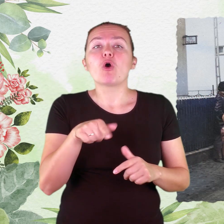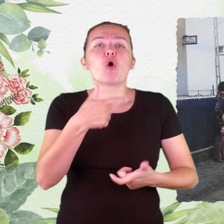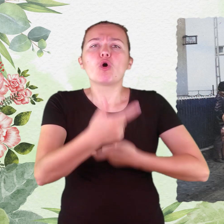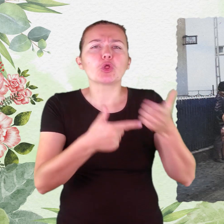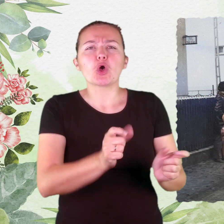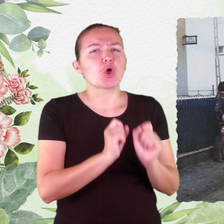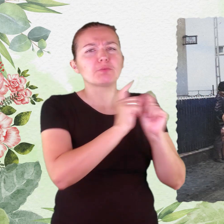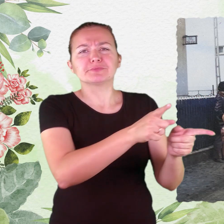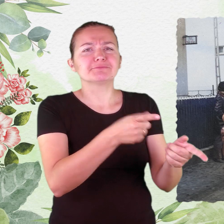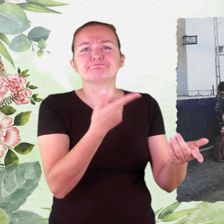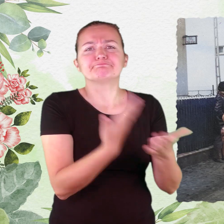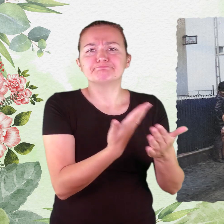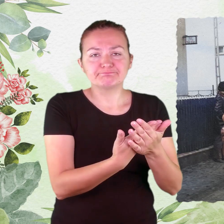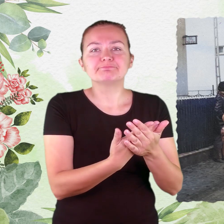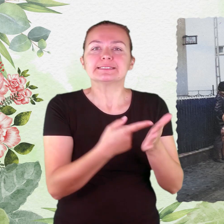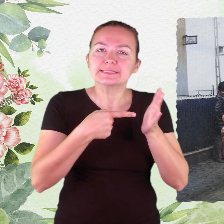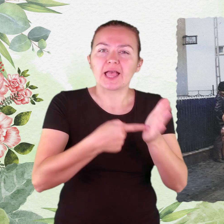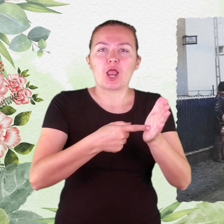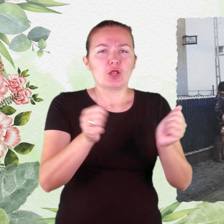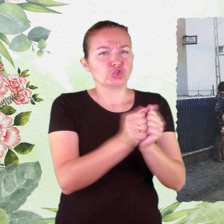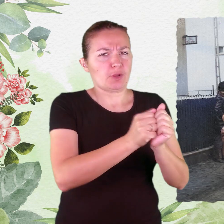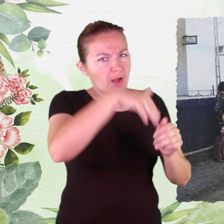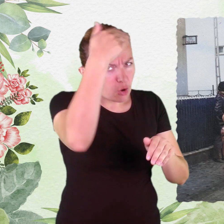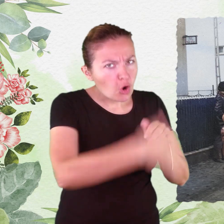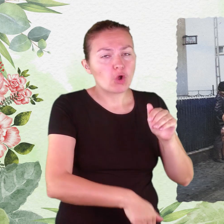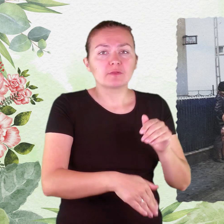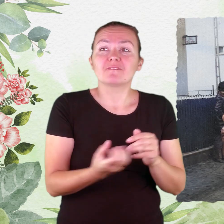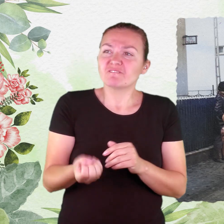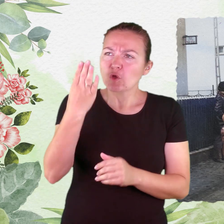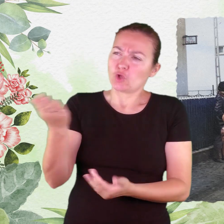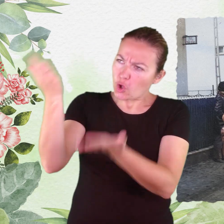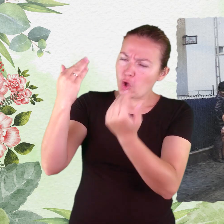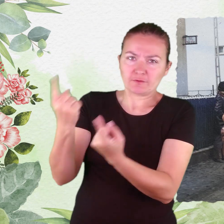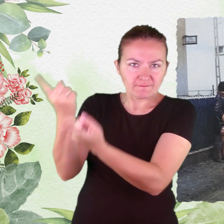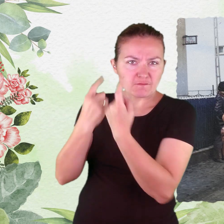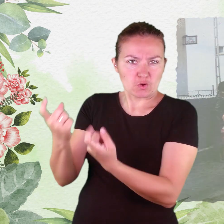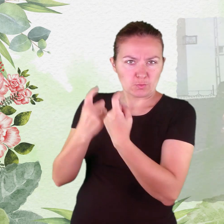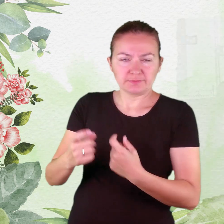Obrzęd ma na celu zakończenie zimy i przywołanie wiosny.